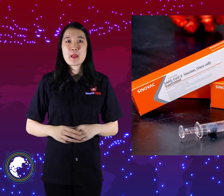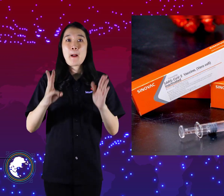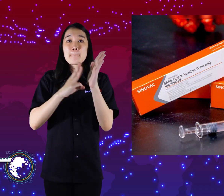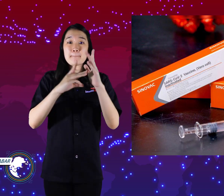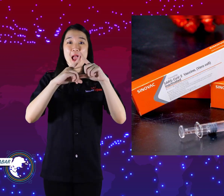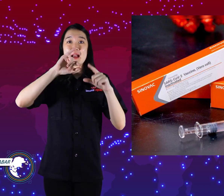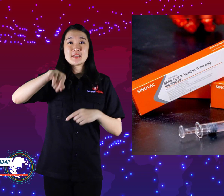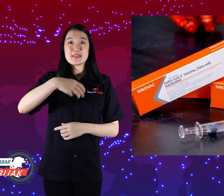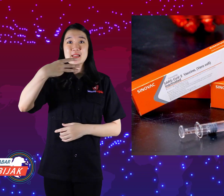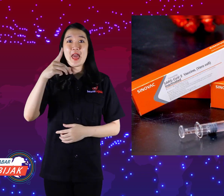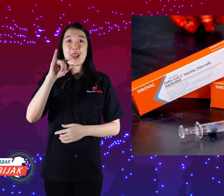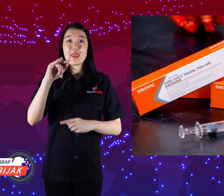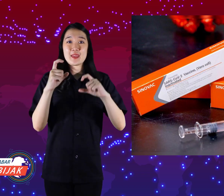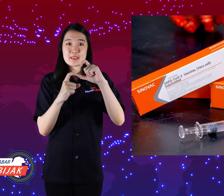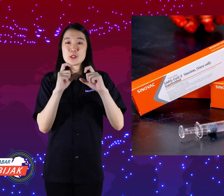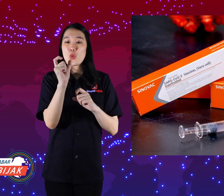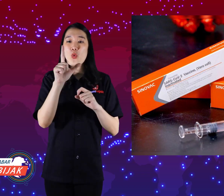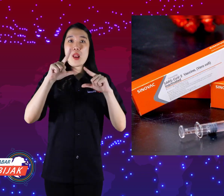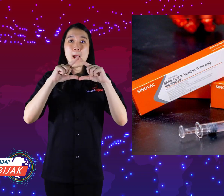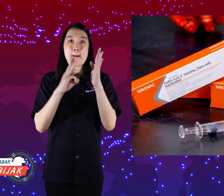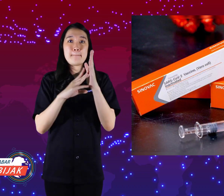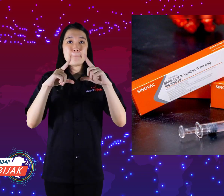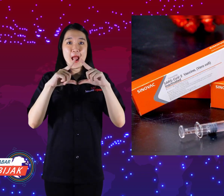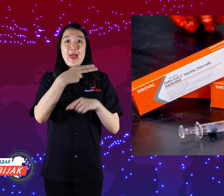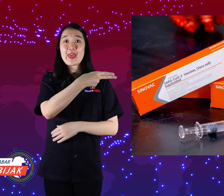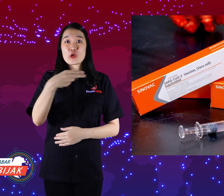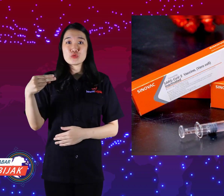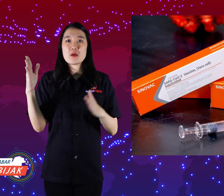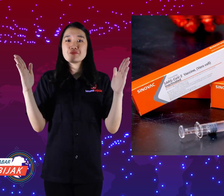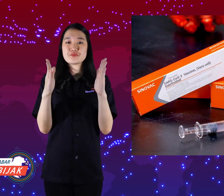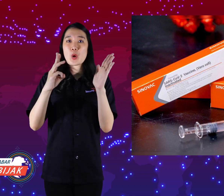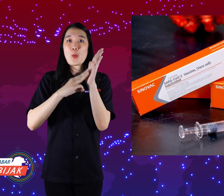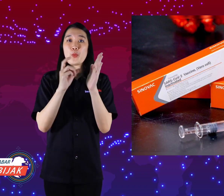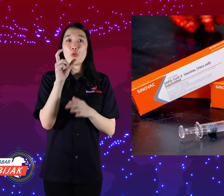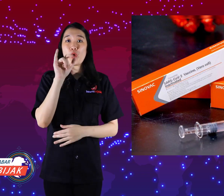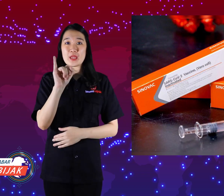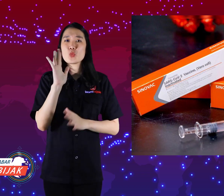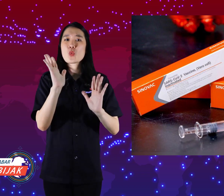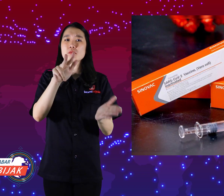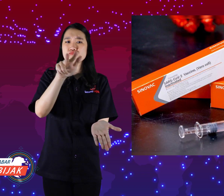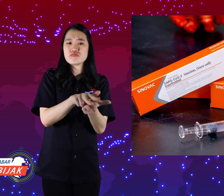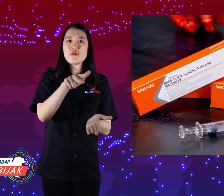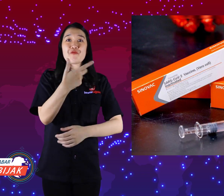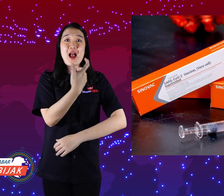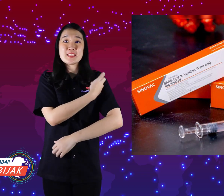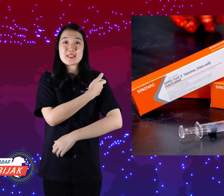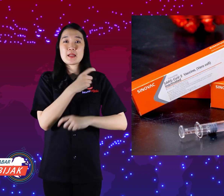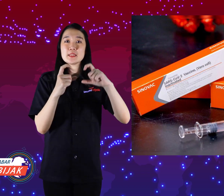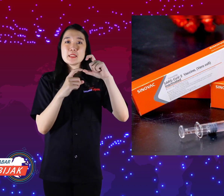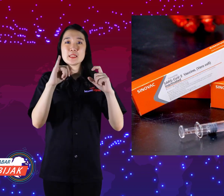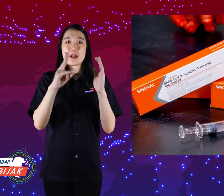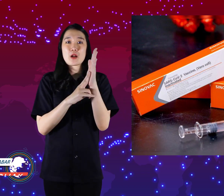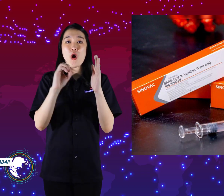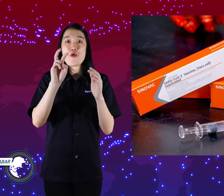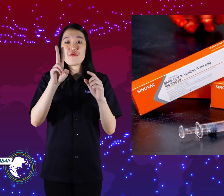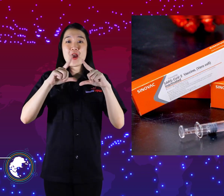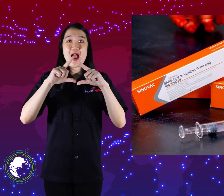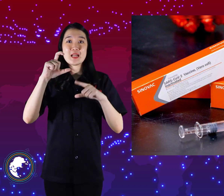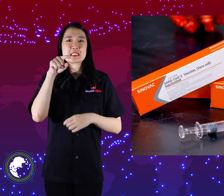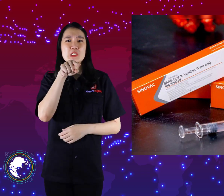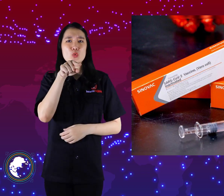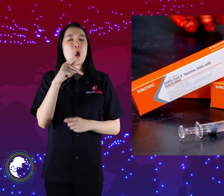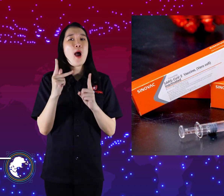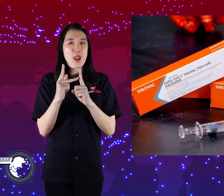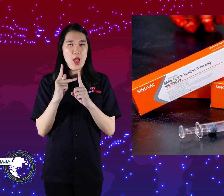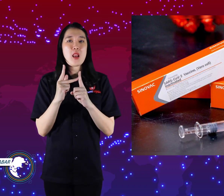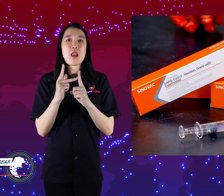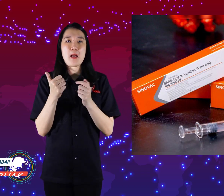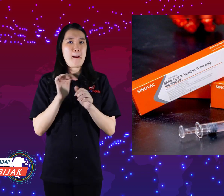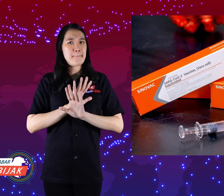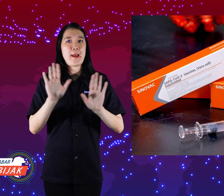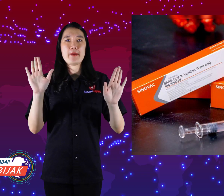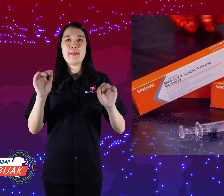Majelis Ulama Indonesia (MUI) telah mengumumkan bahwa vaksin sinovac itu halal.